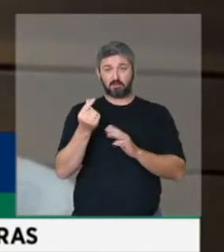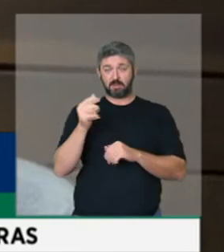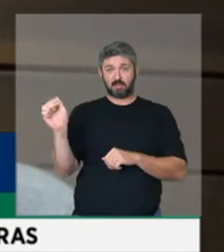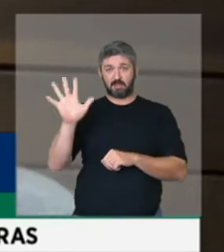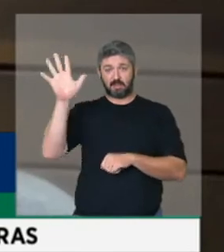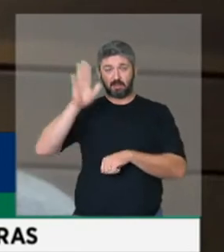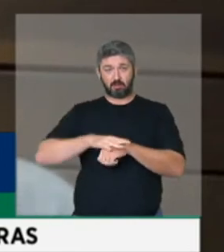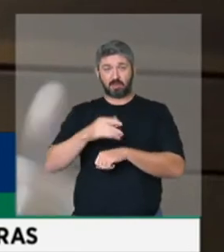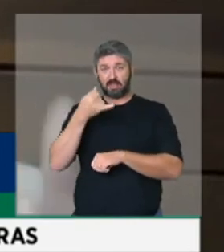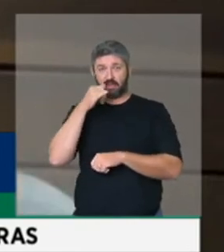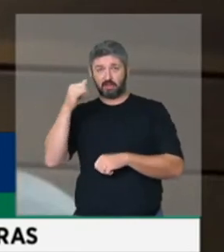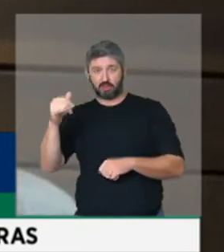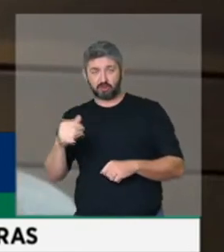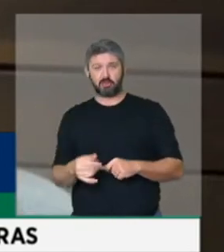SEIS BI, TEM QUINZE BI EM CAIXA E A GENTE QUER... A